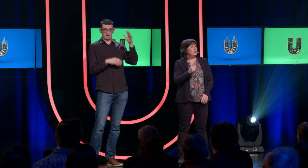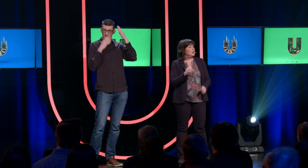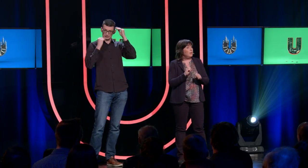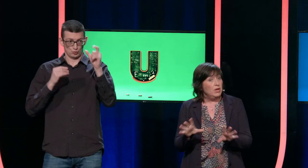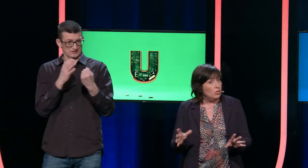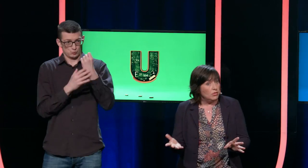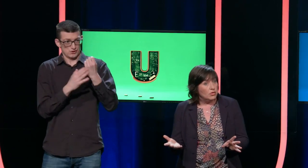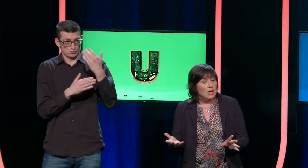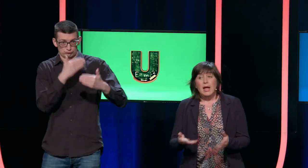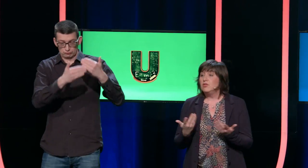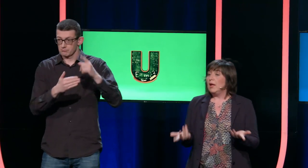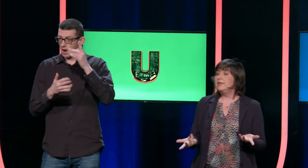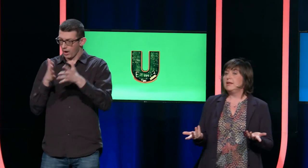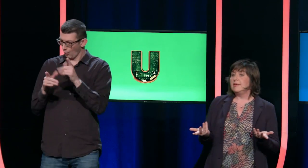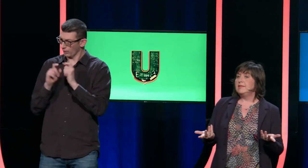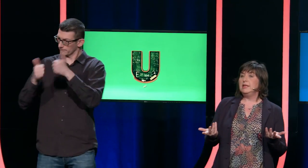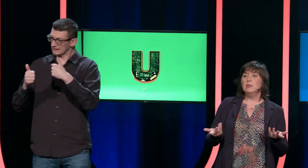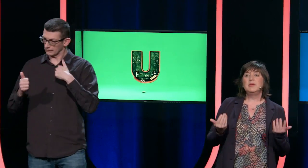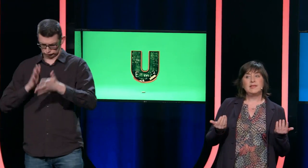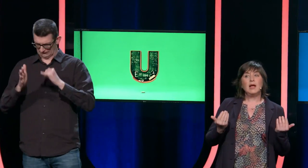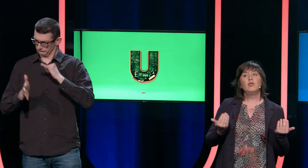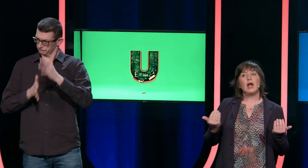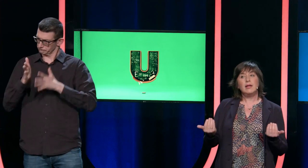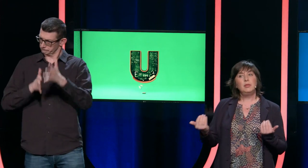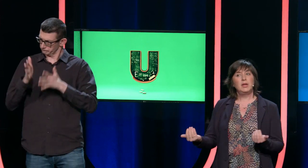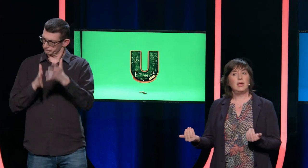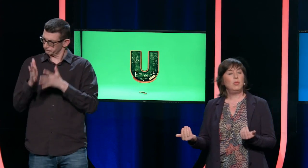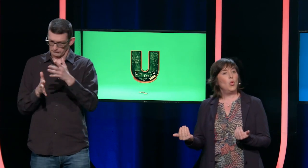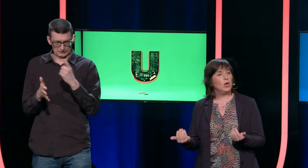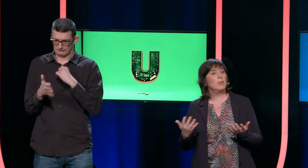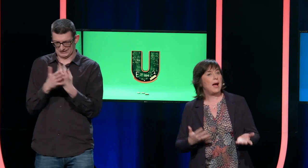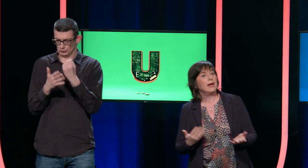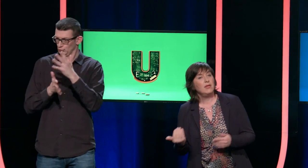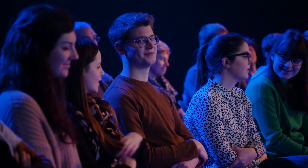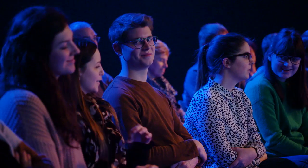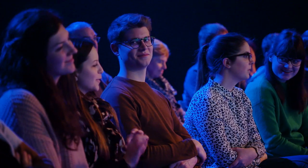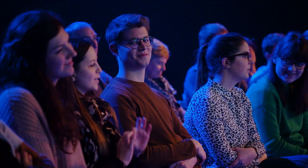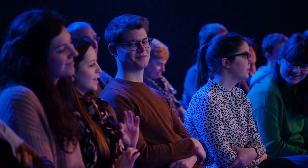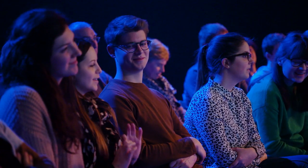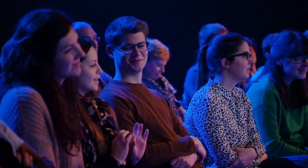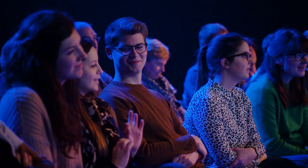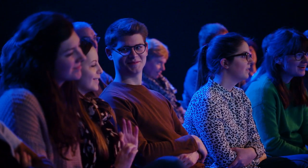Zikavirus. Zoals je kunt zien, bestaan er voor al die begrippen ook gebaren in Vlaamse Gebarentaal.